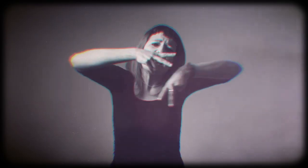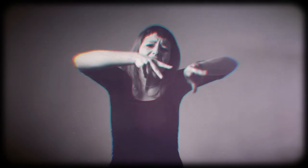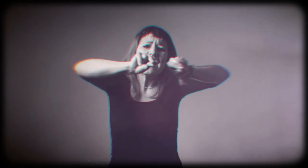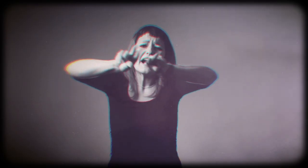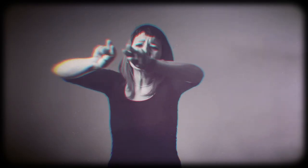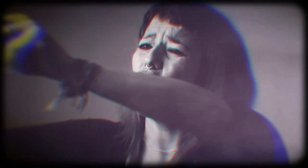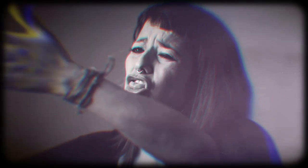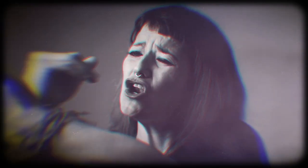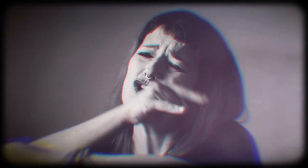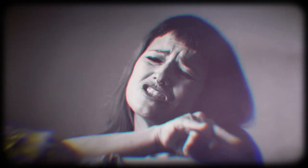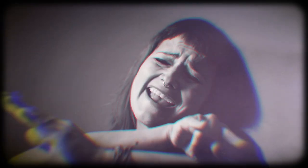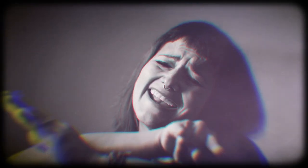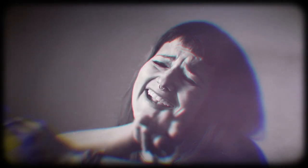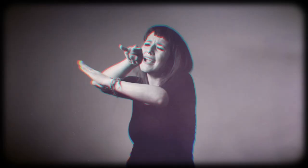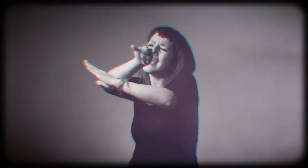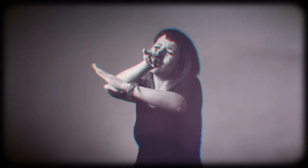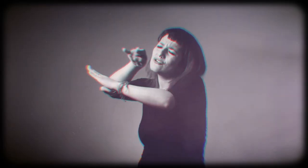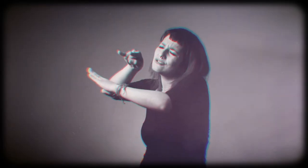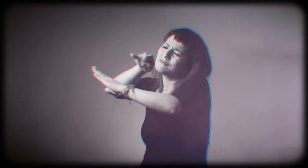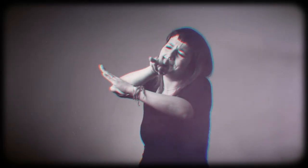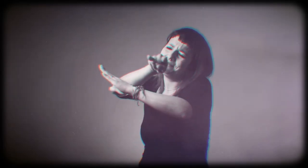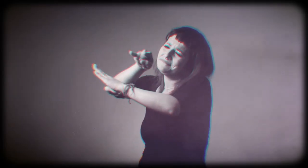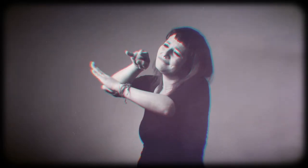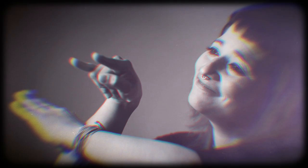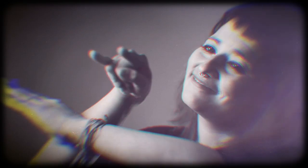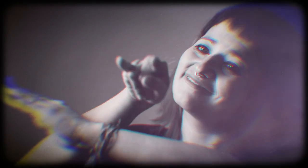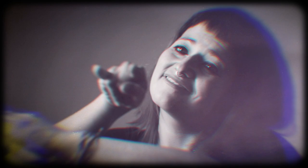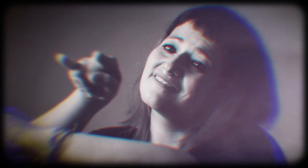niega todos los engaños